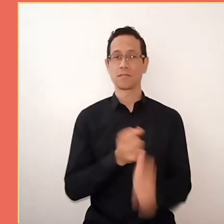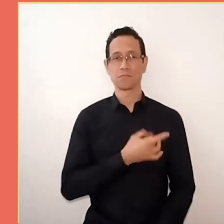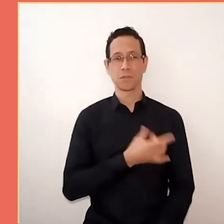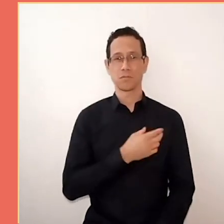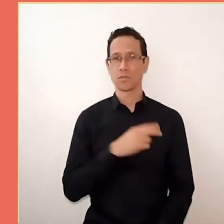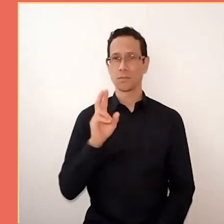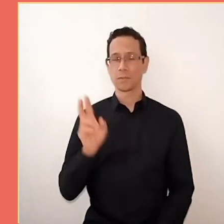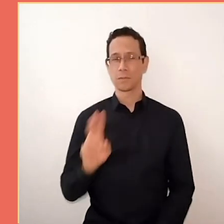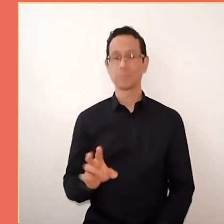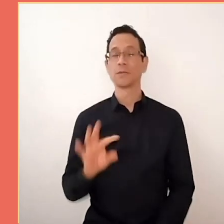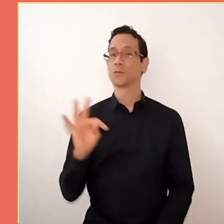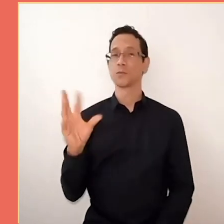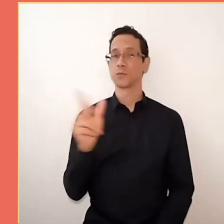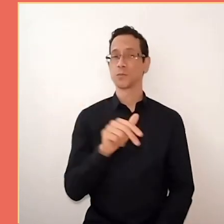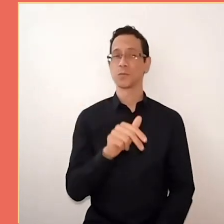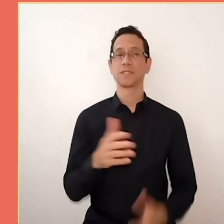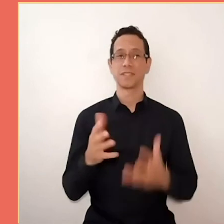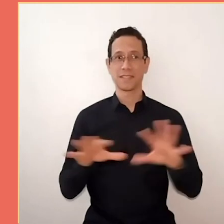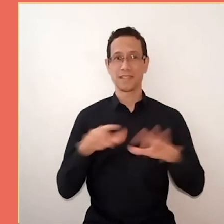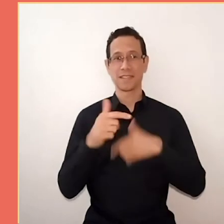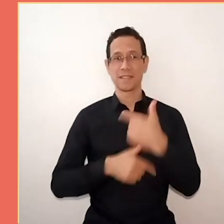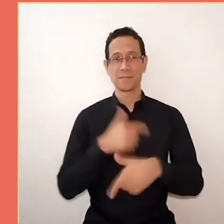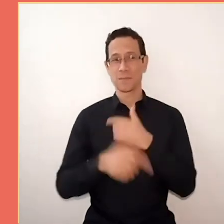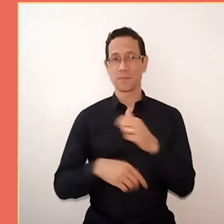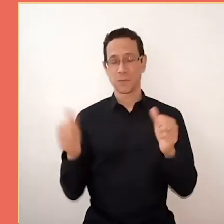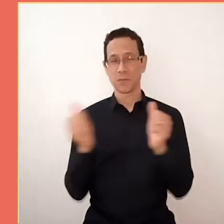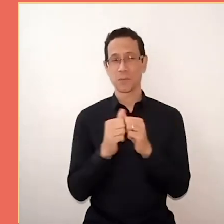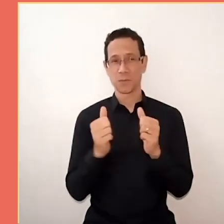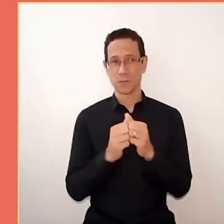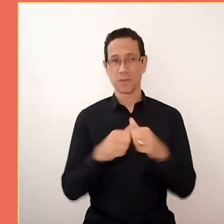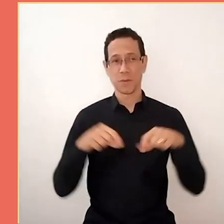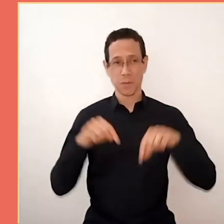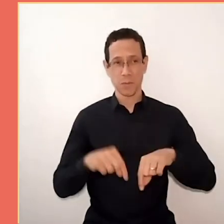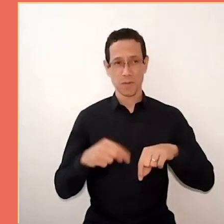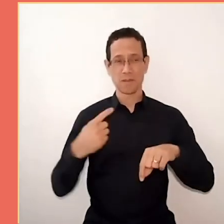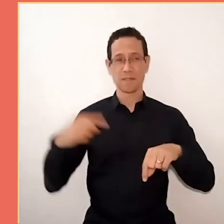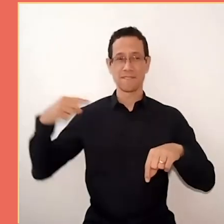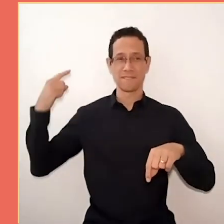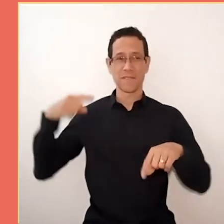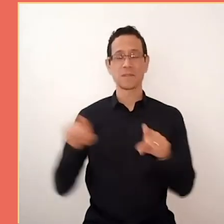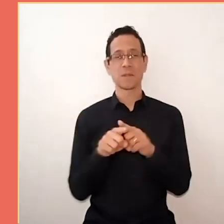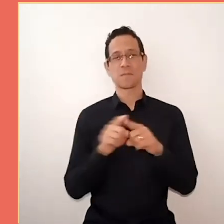mas com todo mundo que trabalhou com a gente, não só agora, como nos dias anteriores da pré-produção,